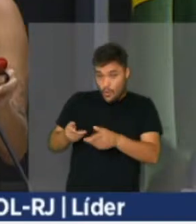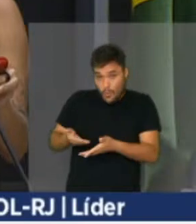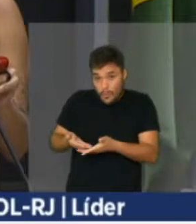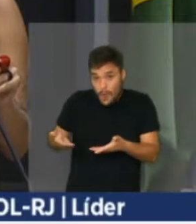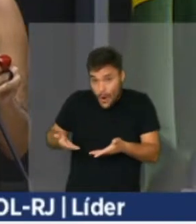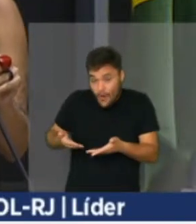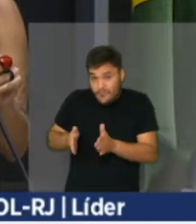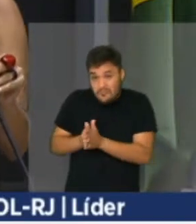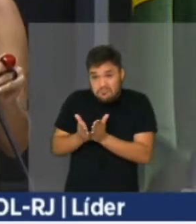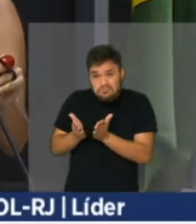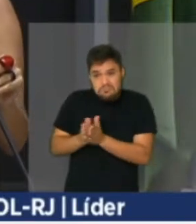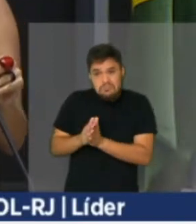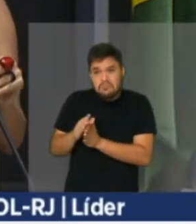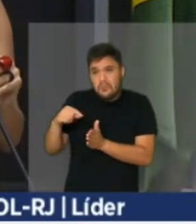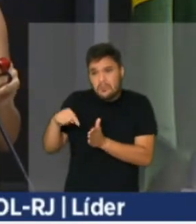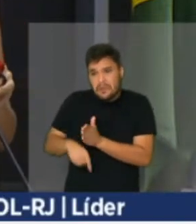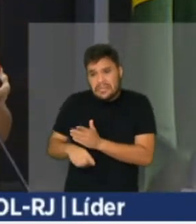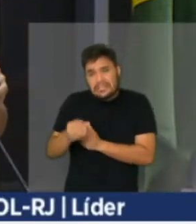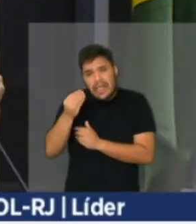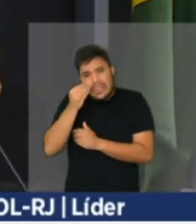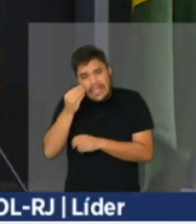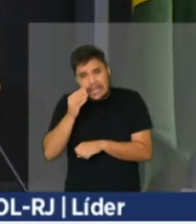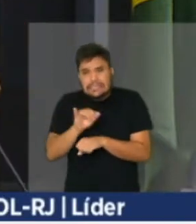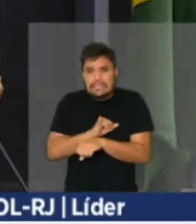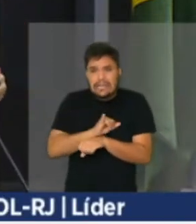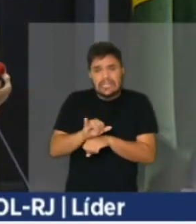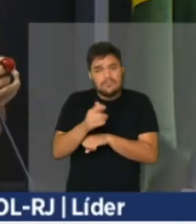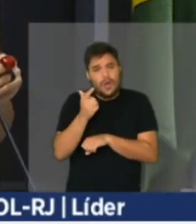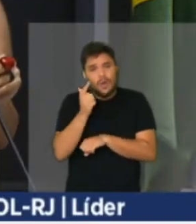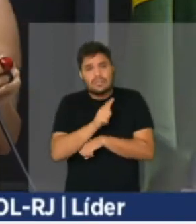DE REAIS. ENQUANTO O POVO MISERÁVEL TENTA SE VIRAR PARA ARRUMAR COMIDA, NO BRASIL DE